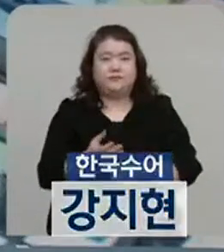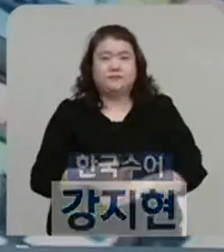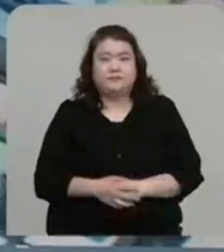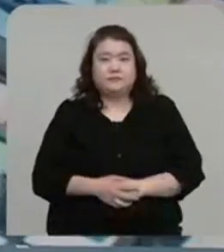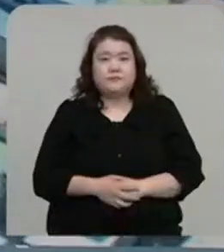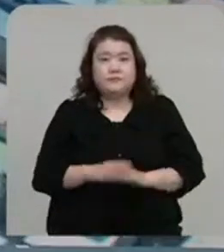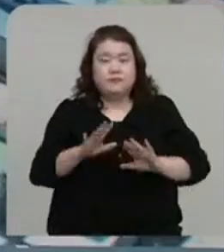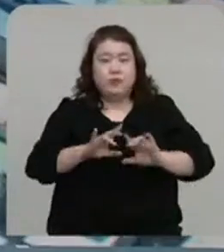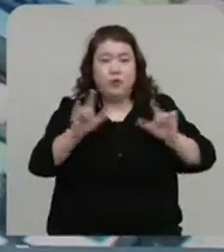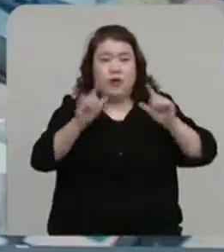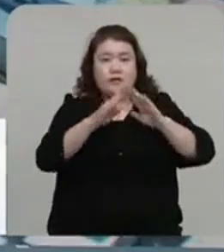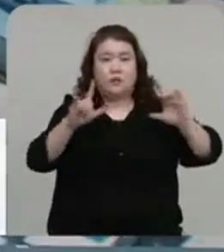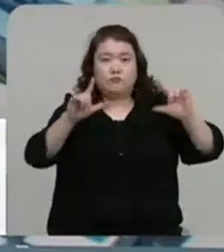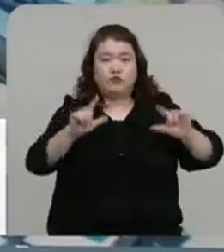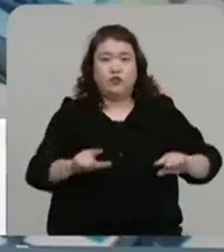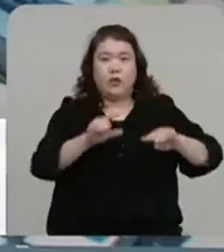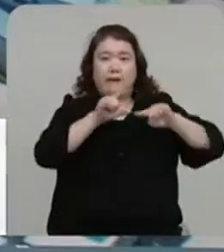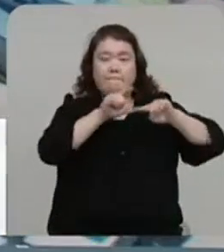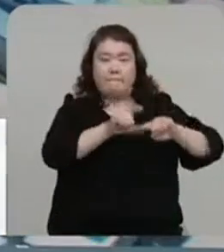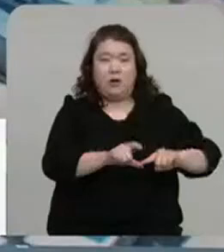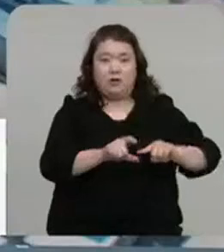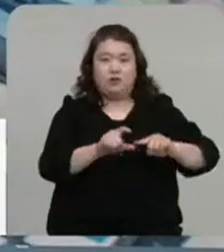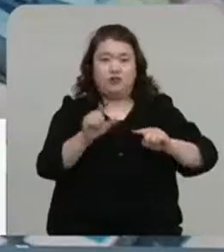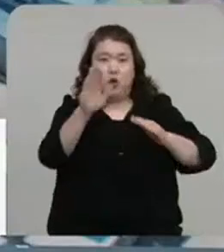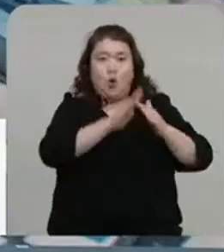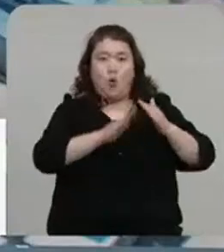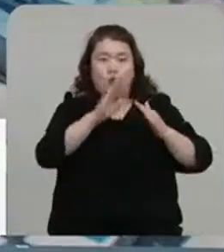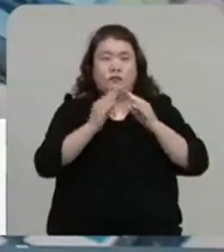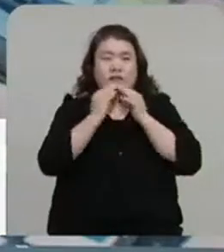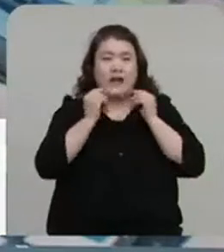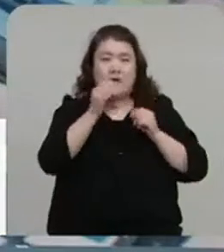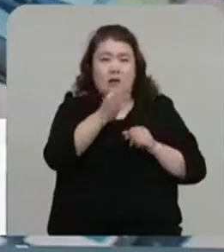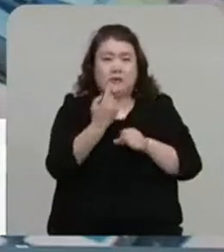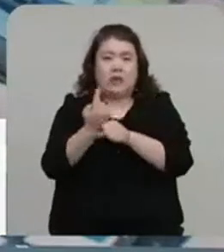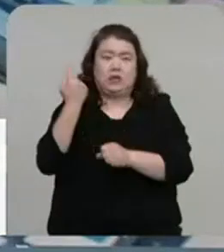올해 전북지역의 평균 개별공시지가 가 한 해 전보다 떨어졌습니다.